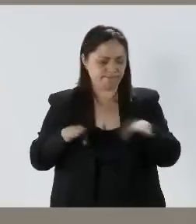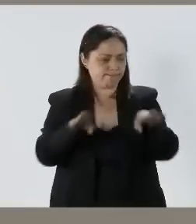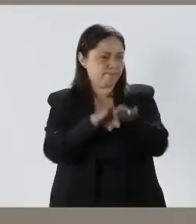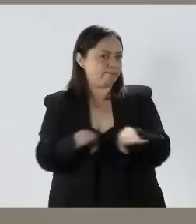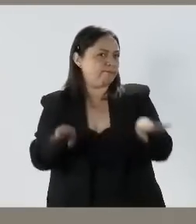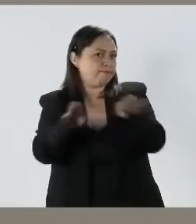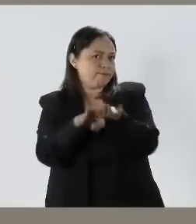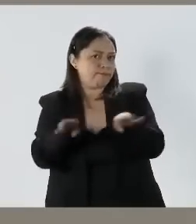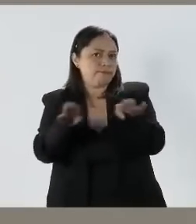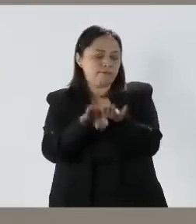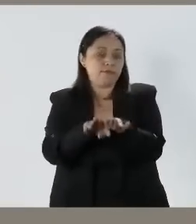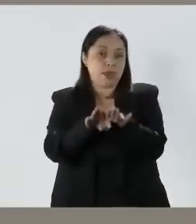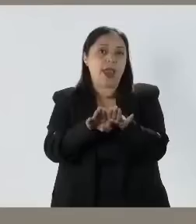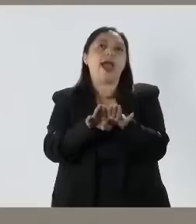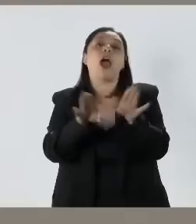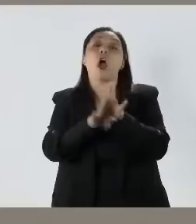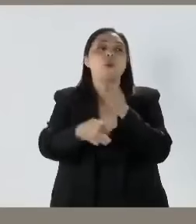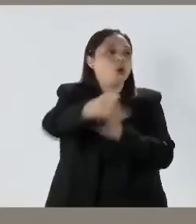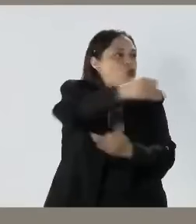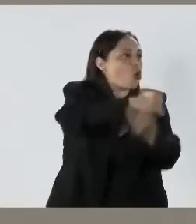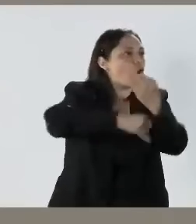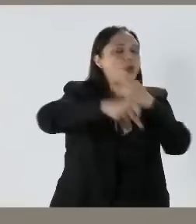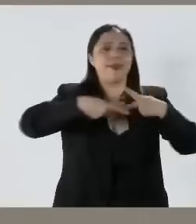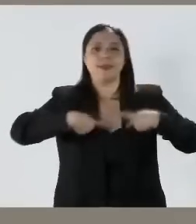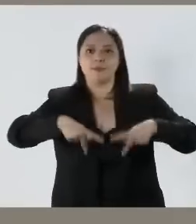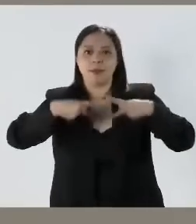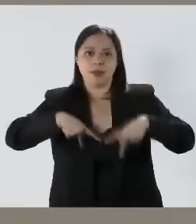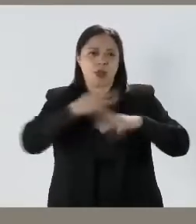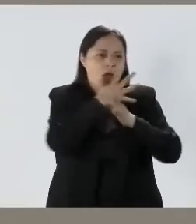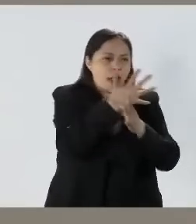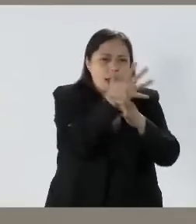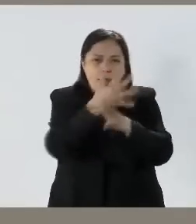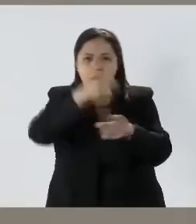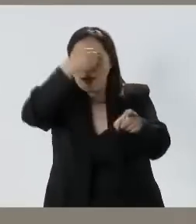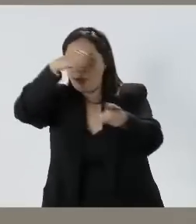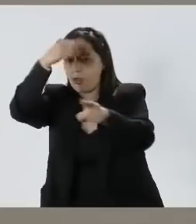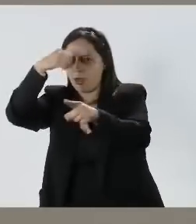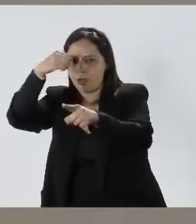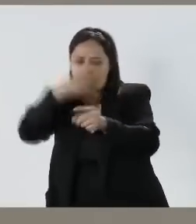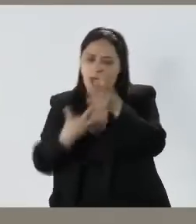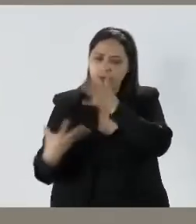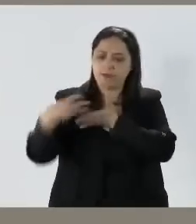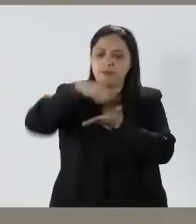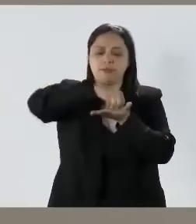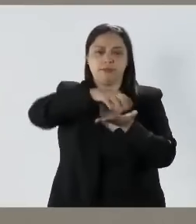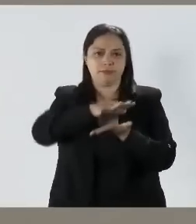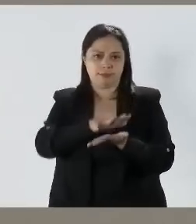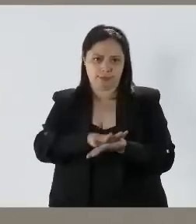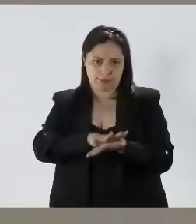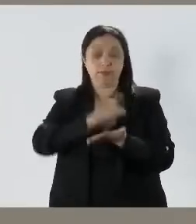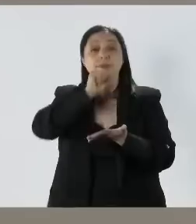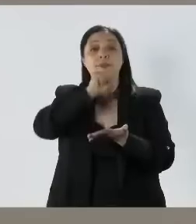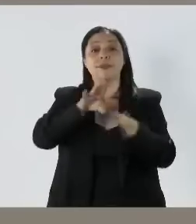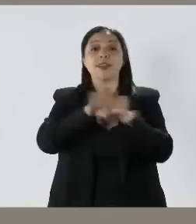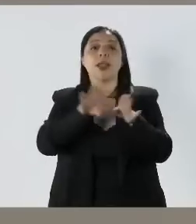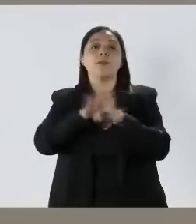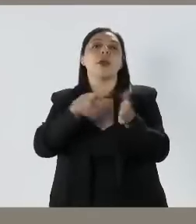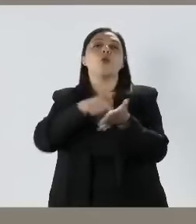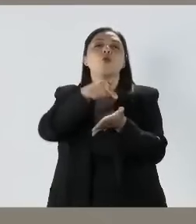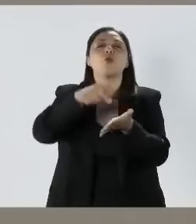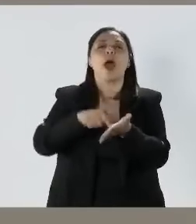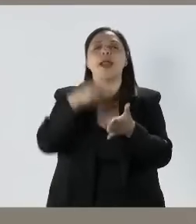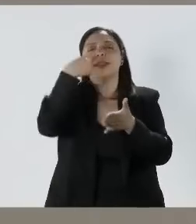opiniones y voces de la ciudad creamos también la agencia de gestión integral de residuos que